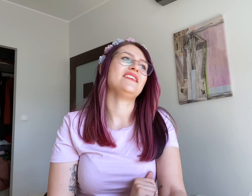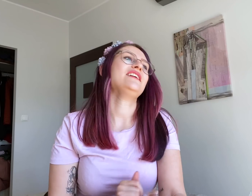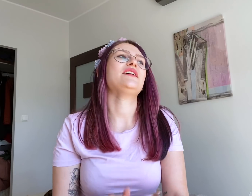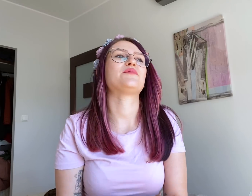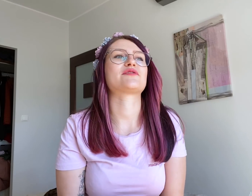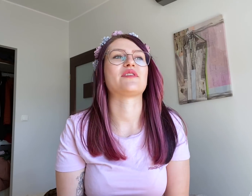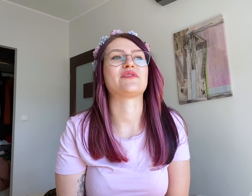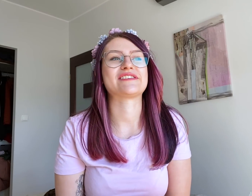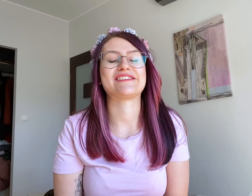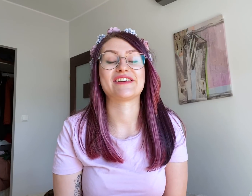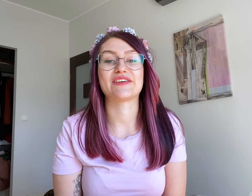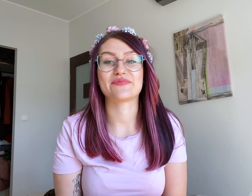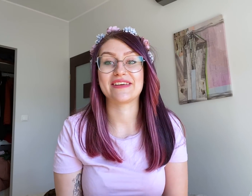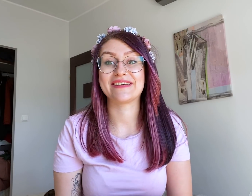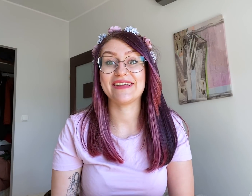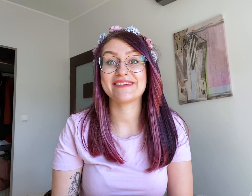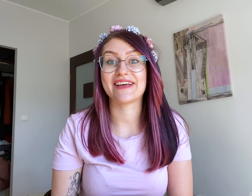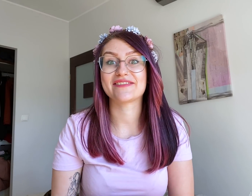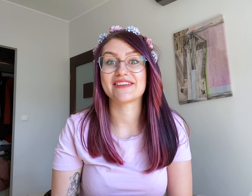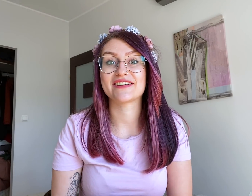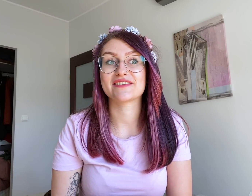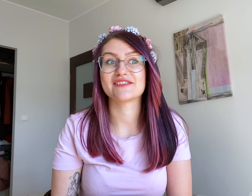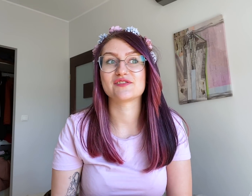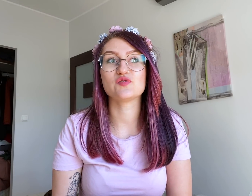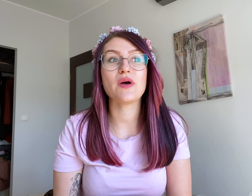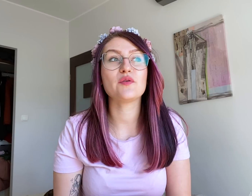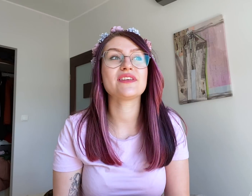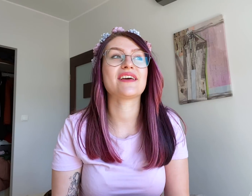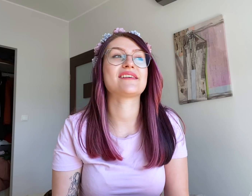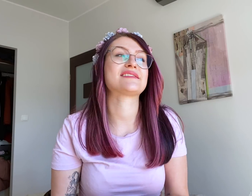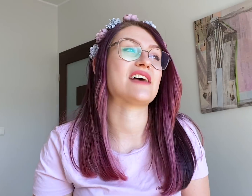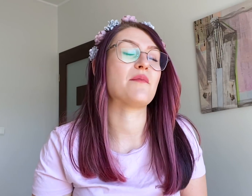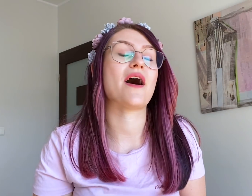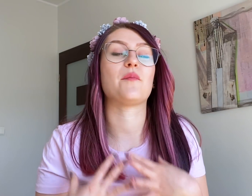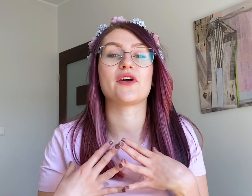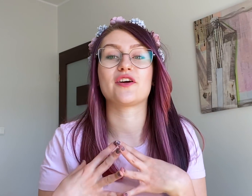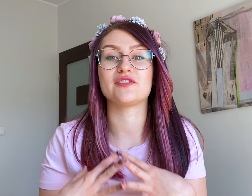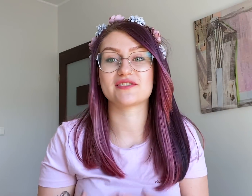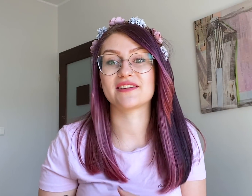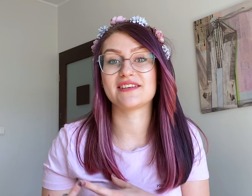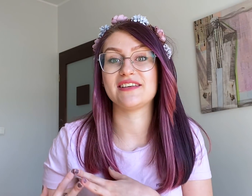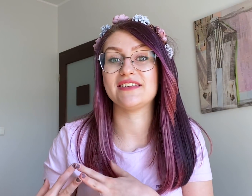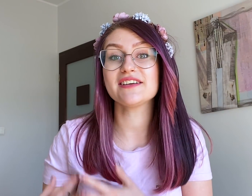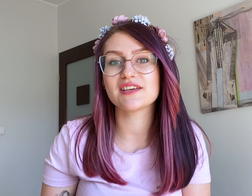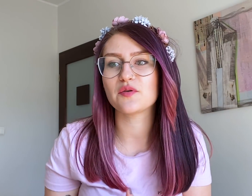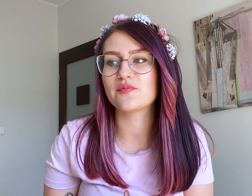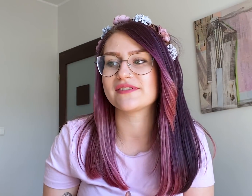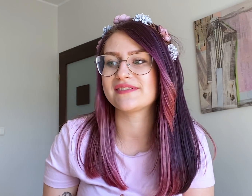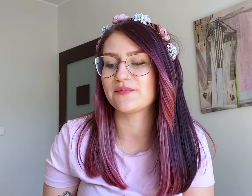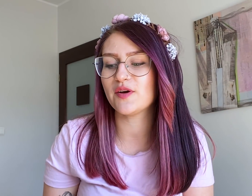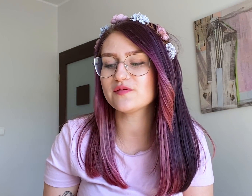I poszłam właśnie na ten after zupełnie sama. Moje koleżanki nie chciały pójść ze mną,